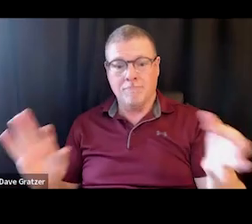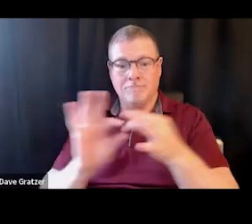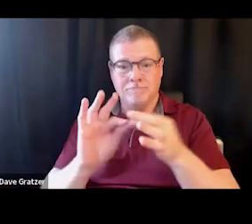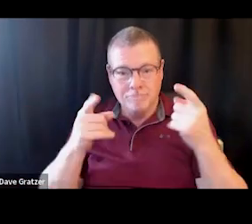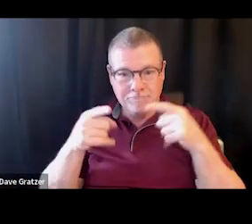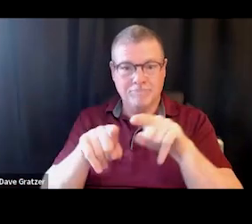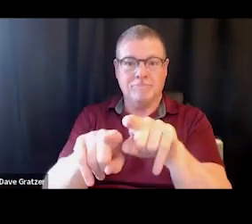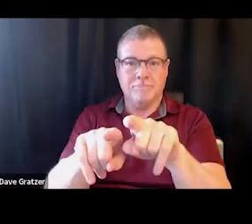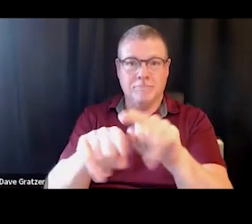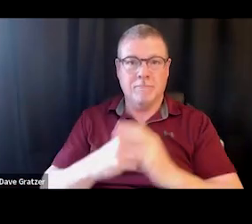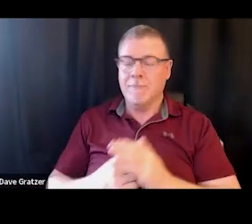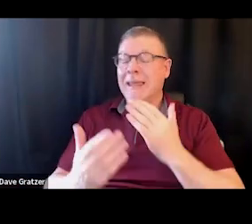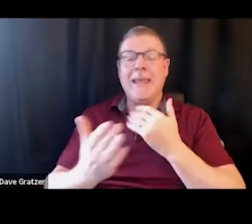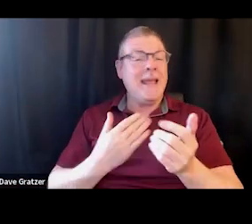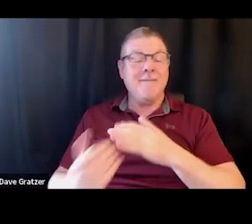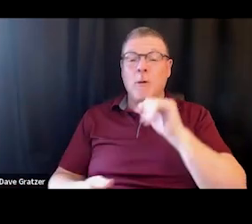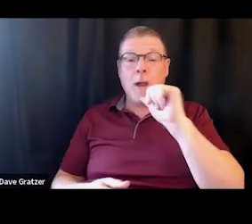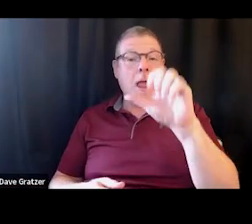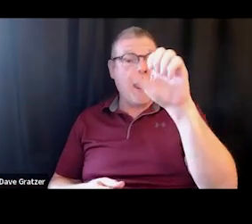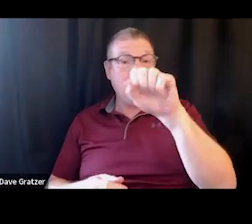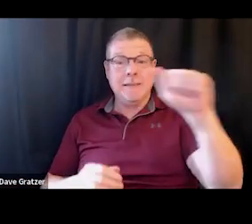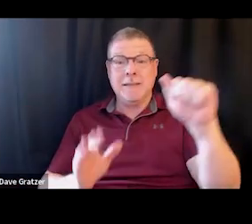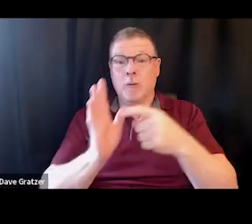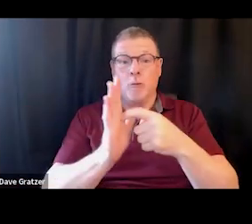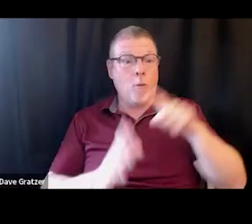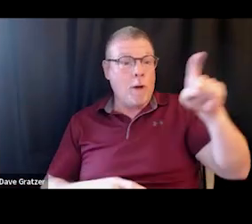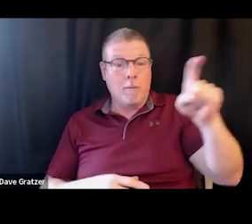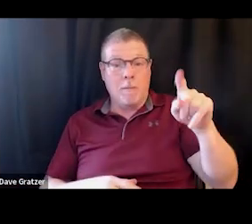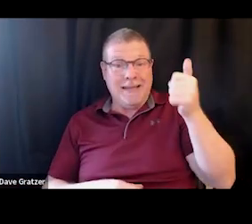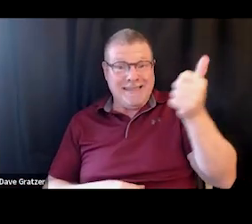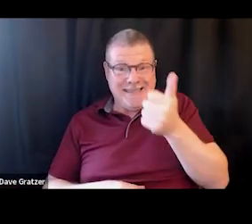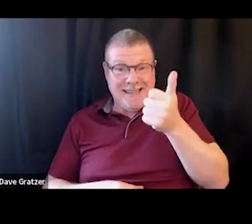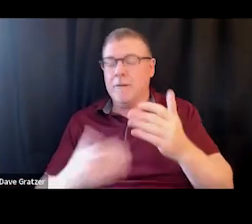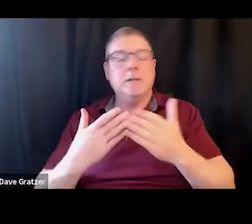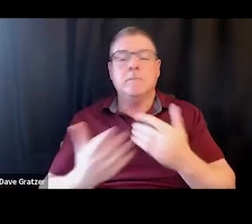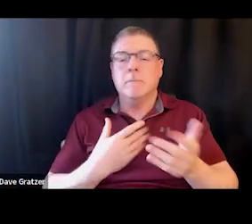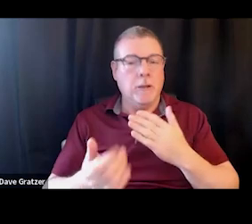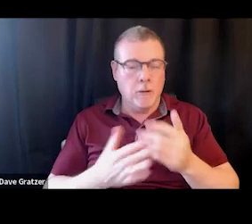Incluso si la persona no cumple con los criterios de la SSA para lesión cerebral por sí sola, esos impactos de la lesión cerebral,